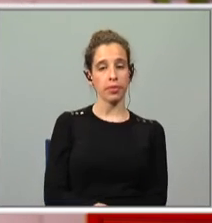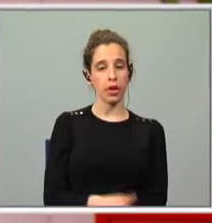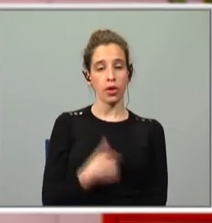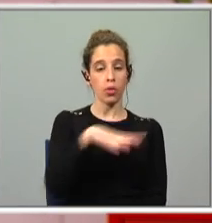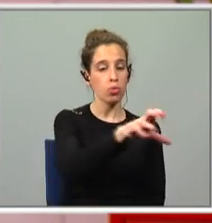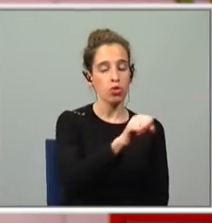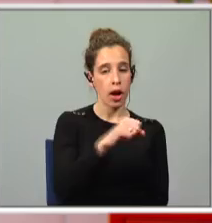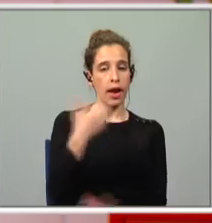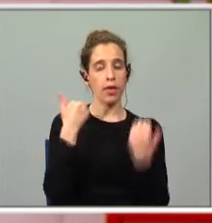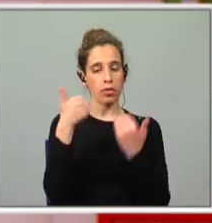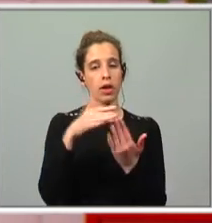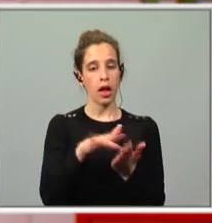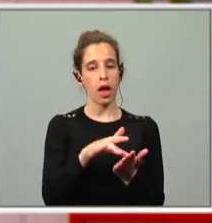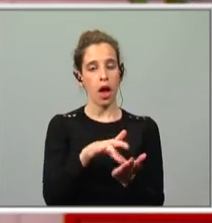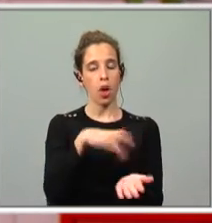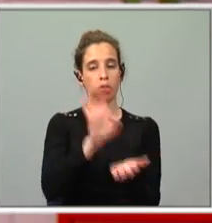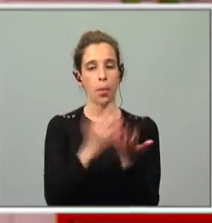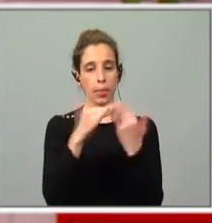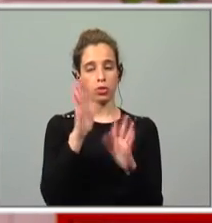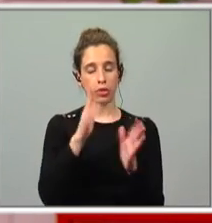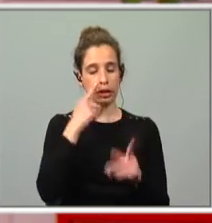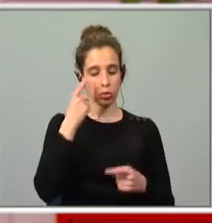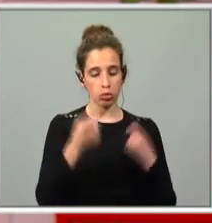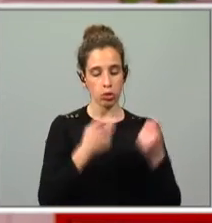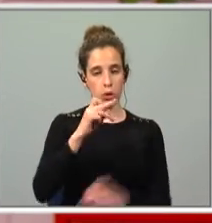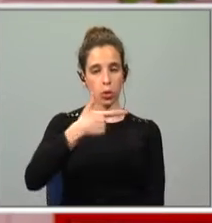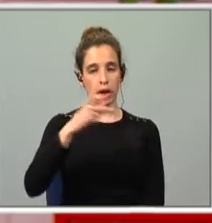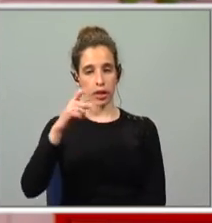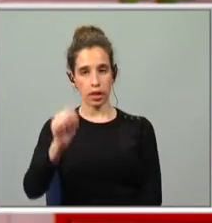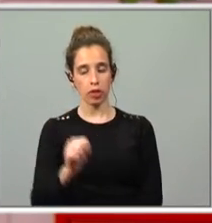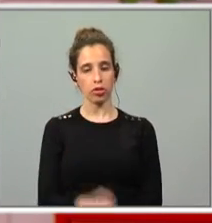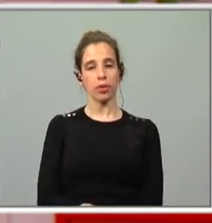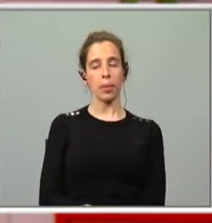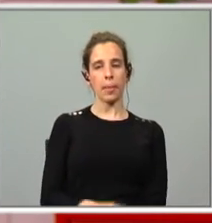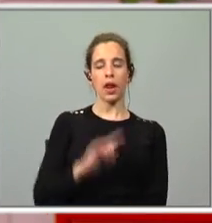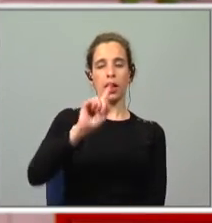dicionário nas tive que ia pesquisar no Atlas em uma enciclopédia para depois 字典我不必在百科全書中的地圖集供以後使用